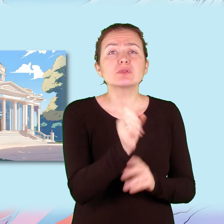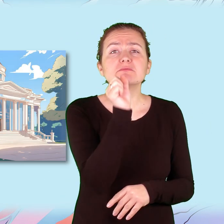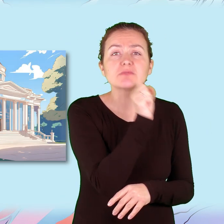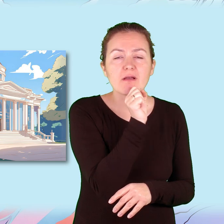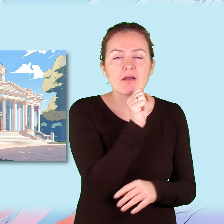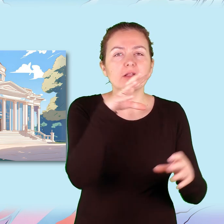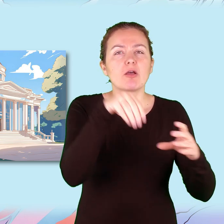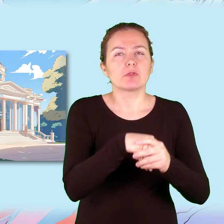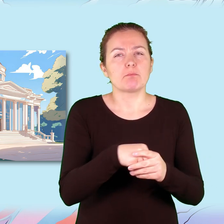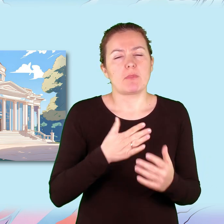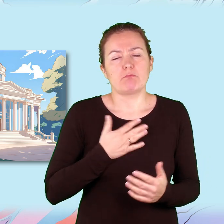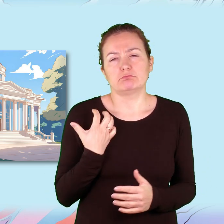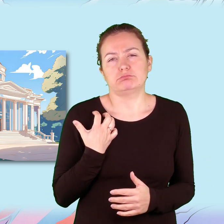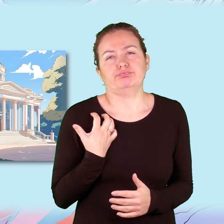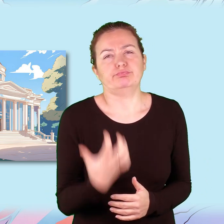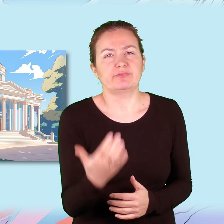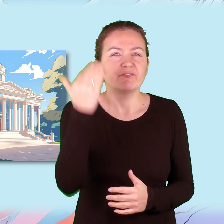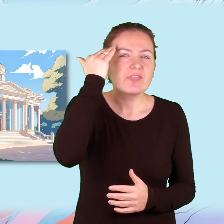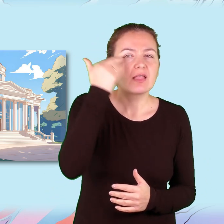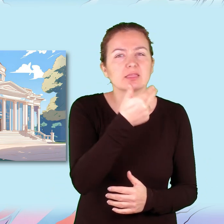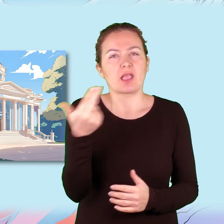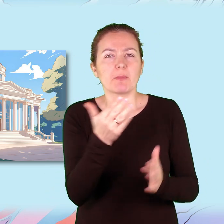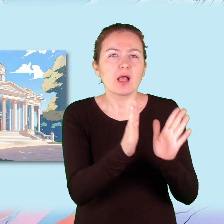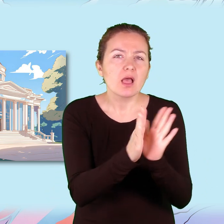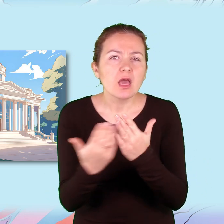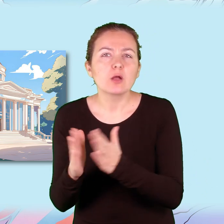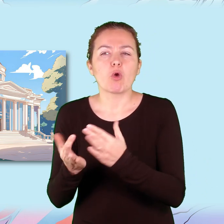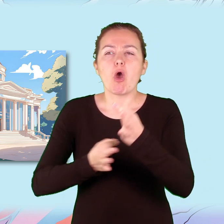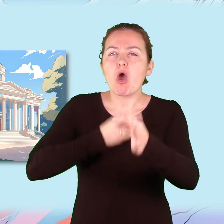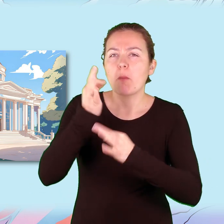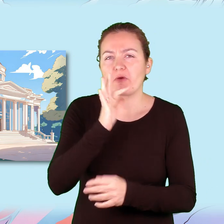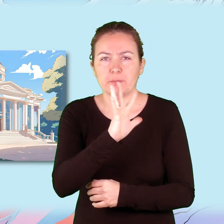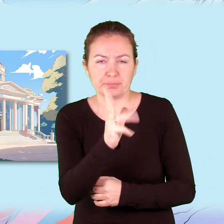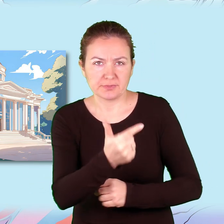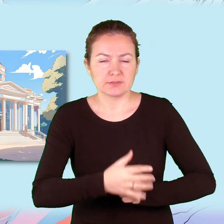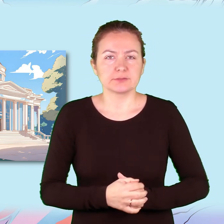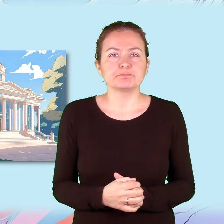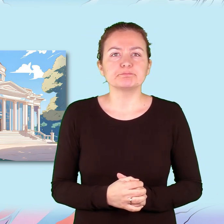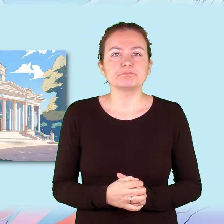• Stara Biblioteka – prawdziwa skarbnica wiedzy o literaturze i pięknych opowieściach.